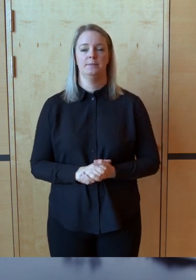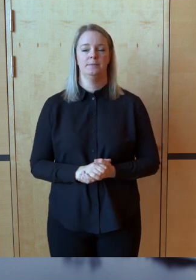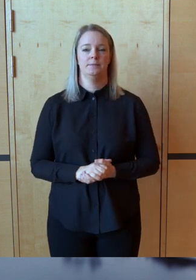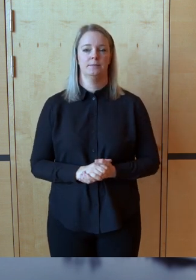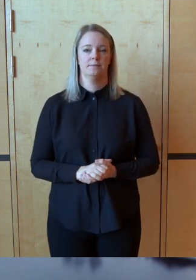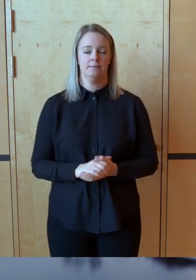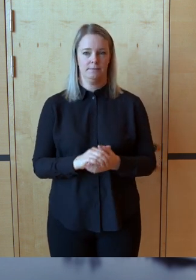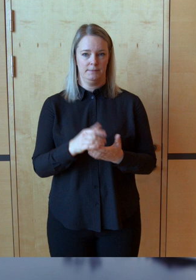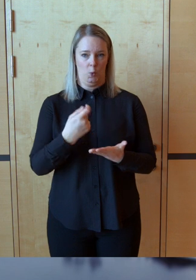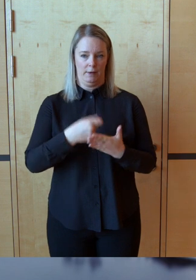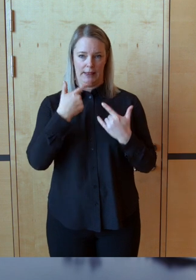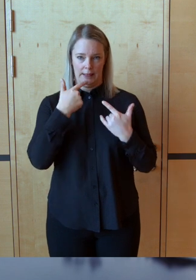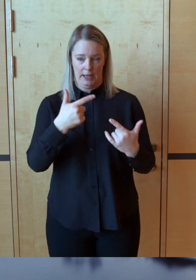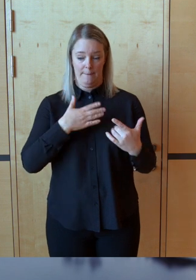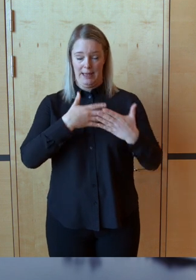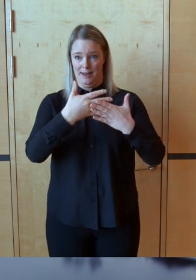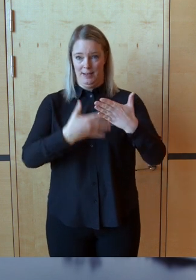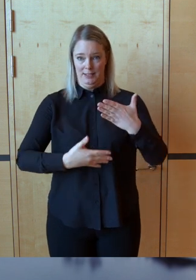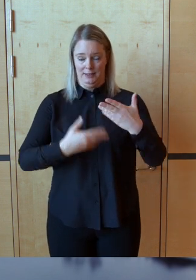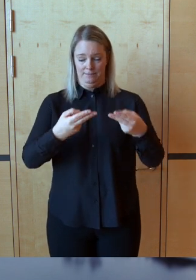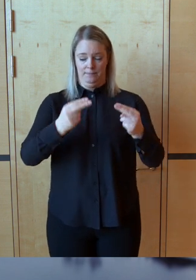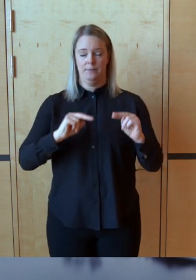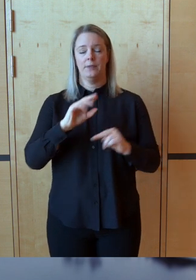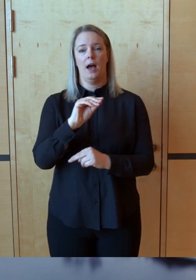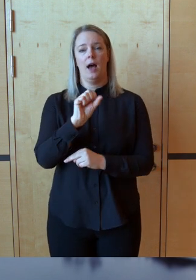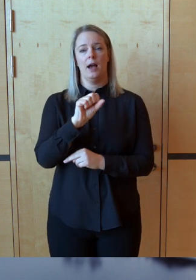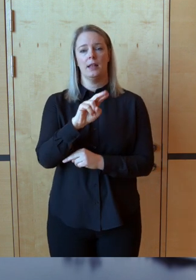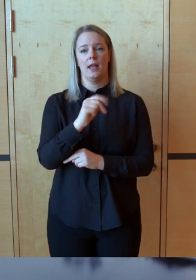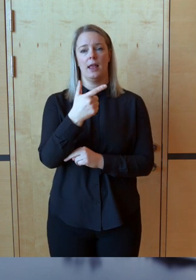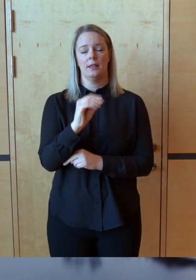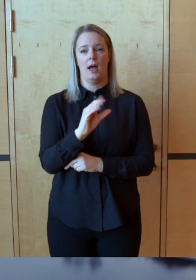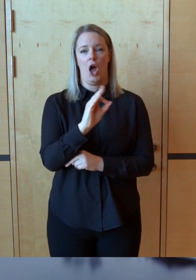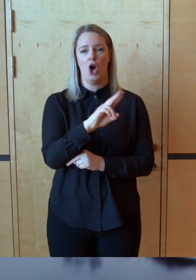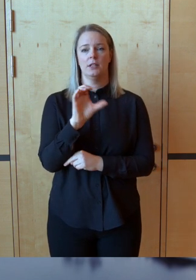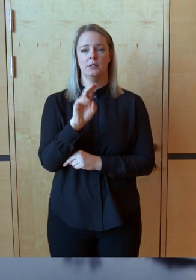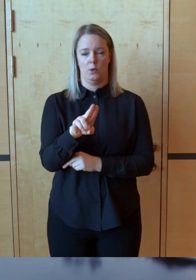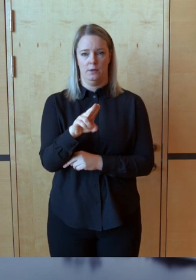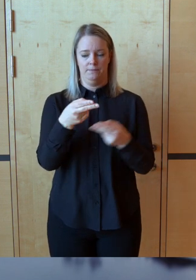Tack ska du ha det enligt min lista som jag har så den heter han som därefter Johan Söderberg Agneta Hansson Estrids gruppledare